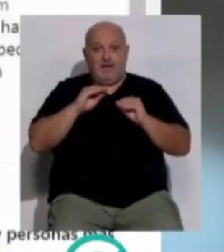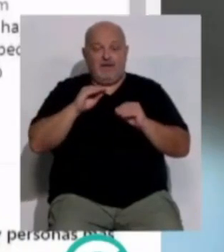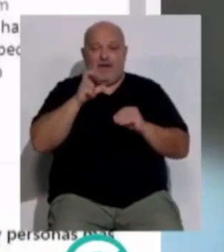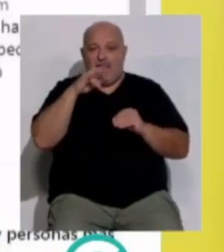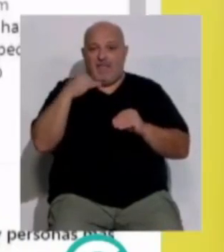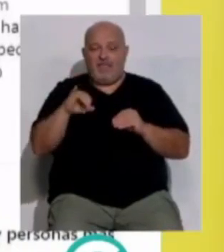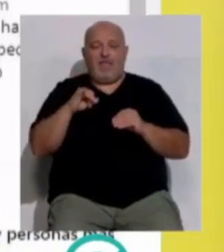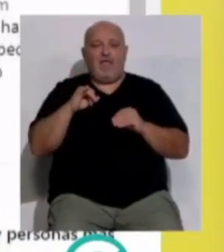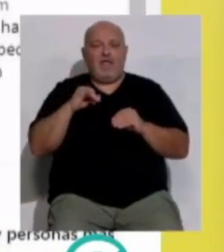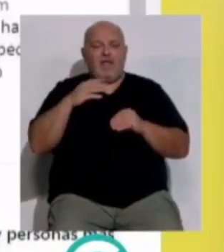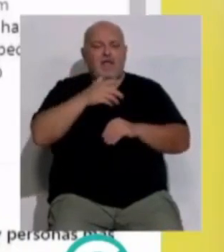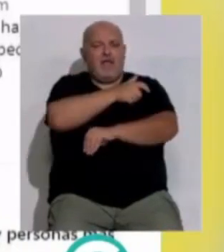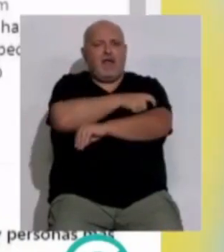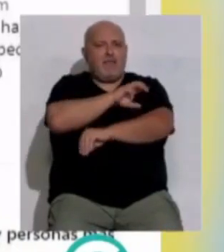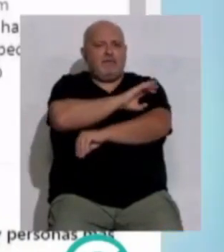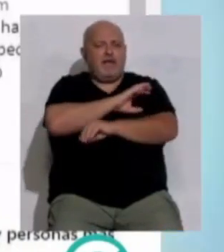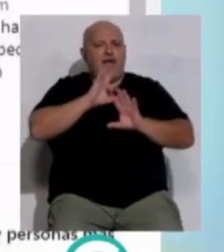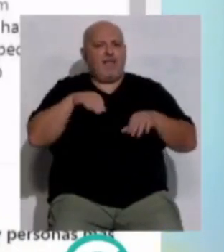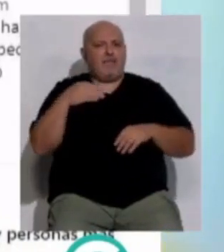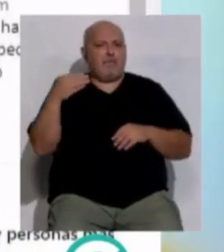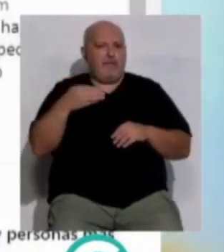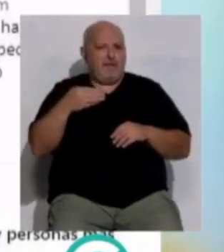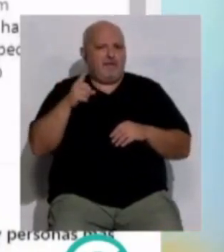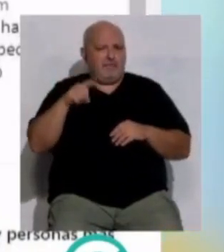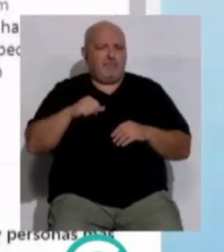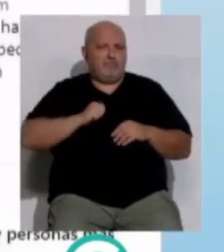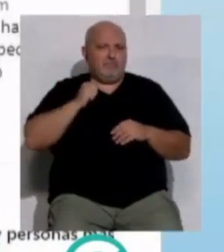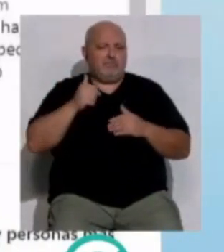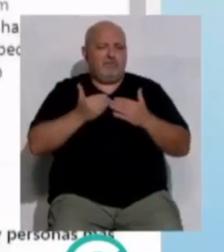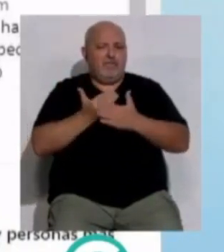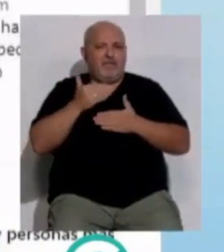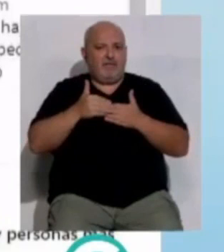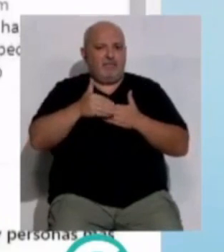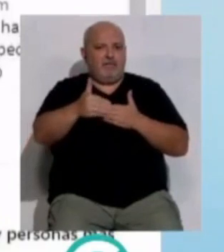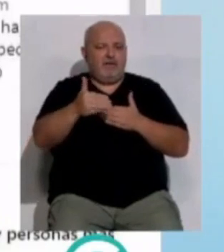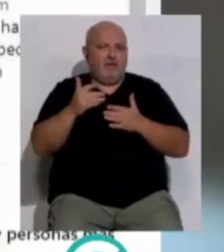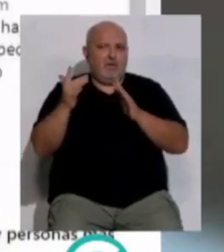llegó a ser capitán del ecadipe vamos a tener la oportunidad durante estos días de contactar con